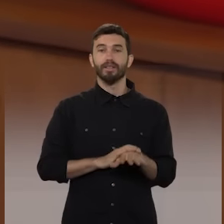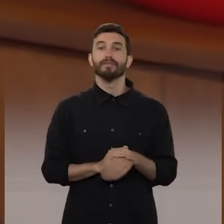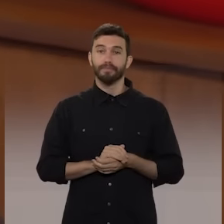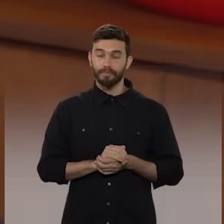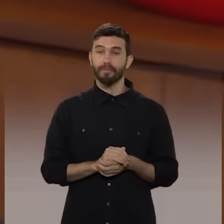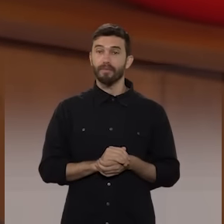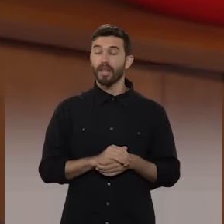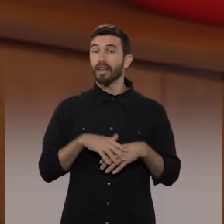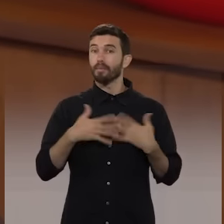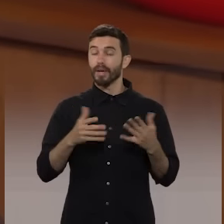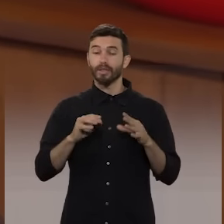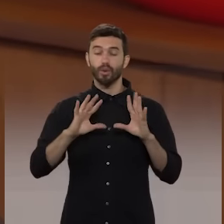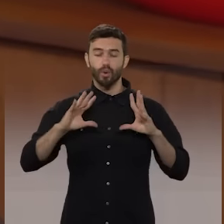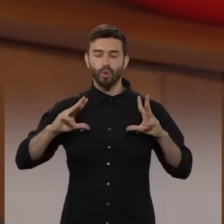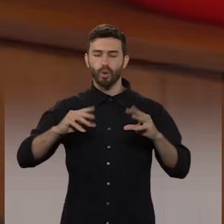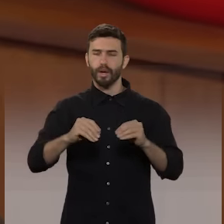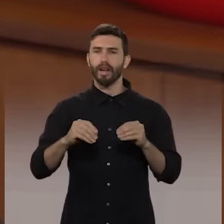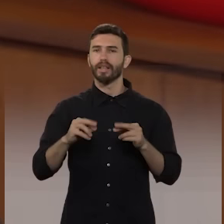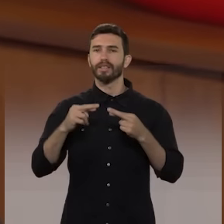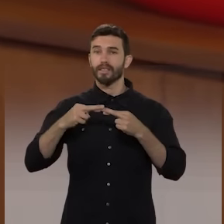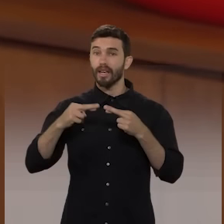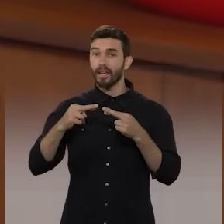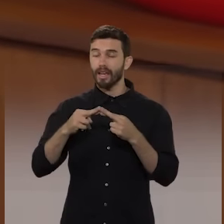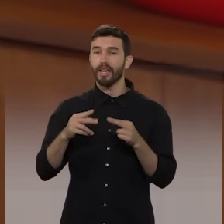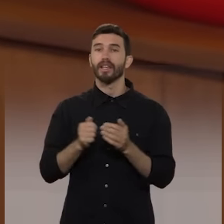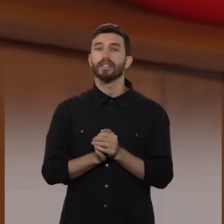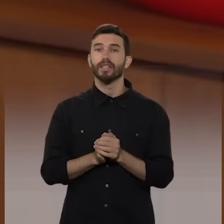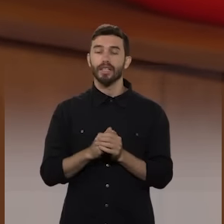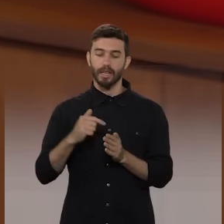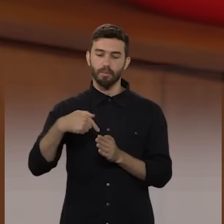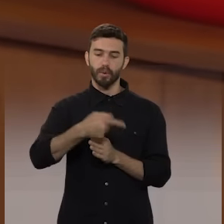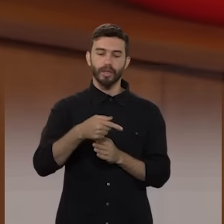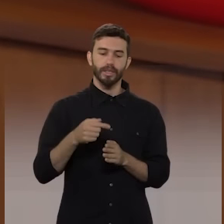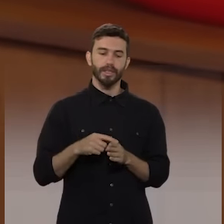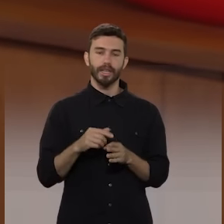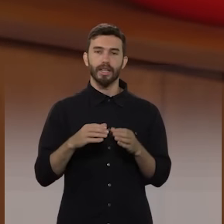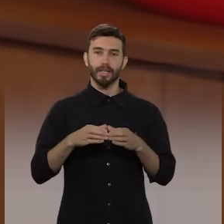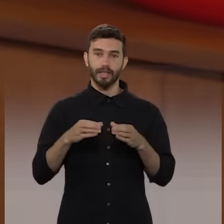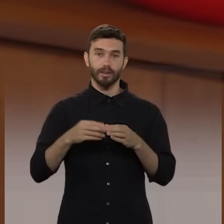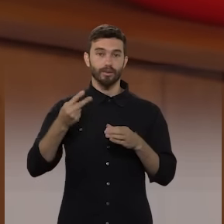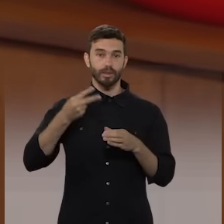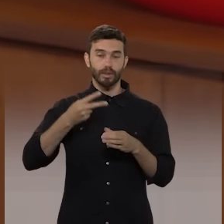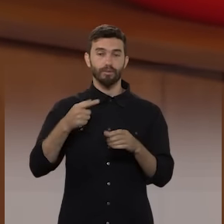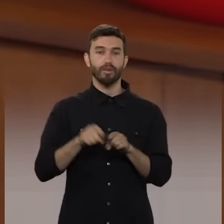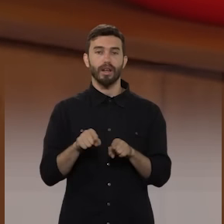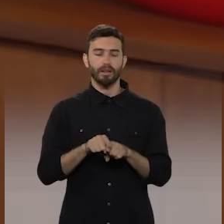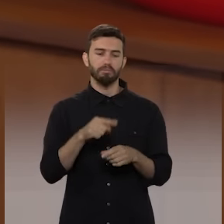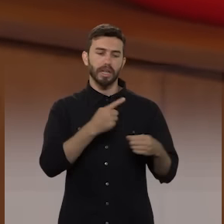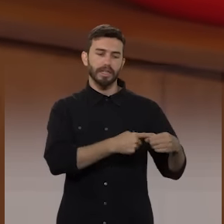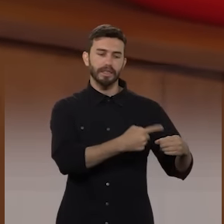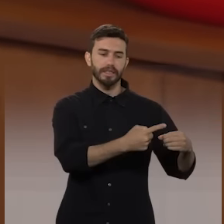mas toda essa rede que fica após essas subestações e que nas cidades nós vemos claramente, são cabos